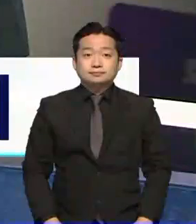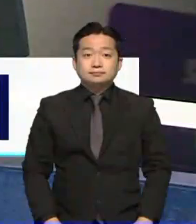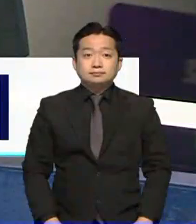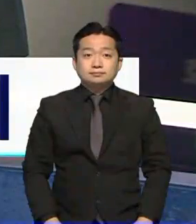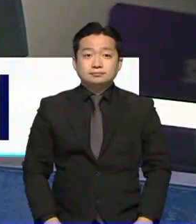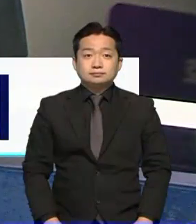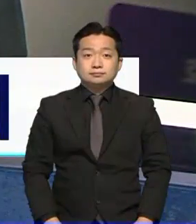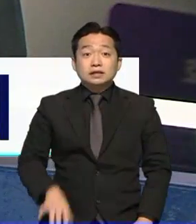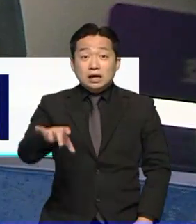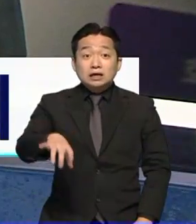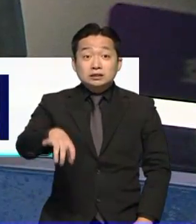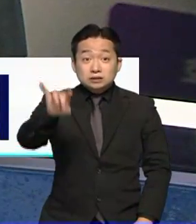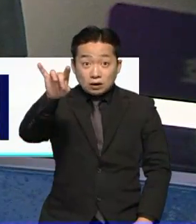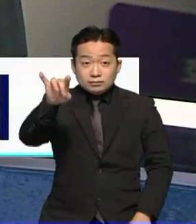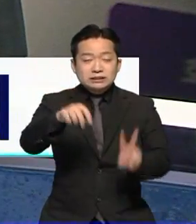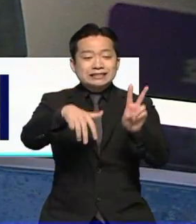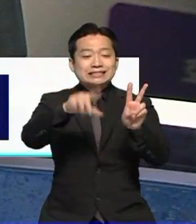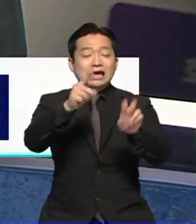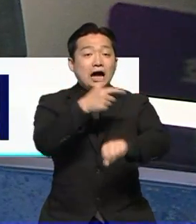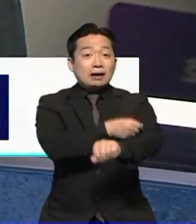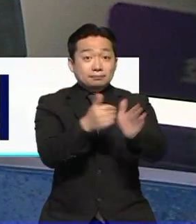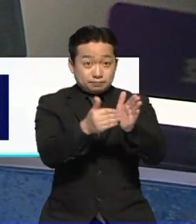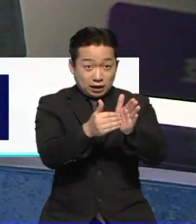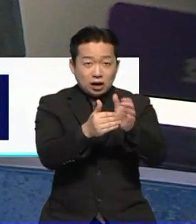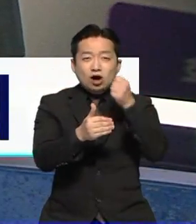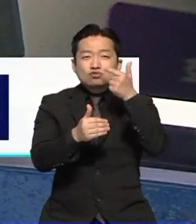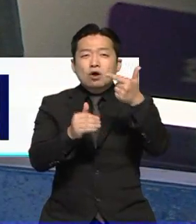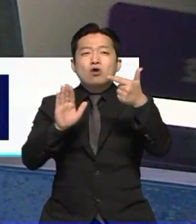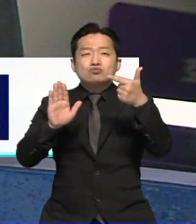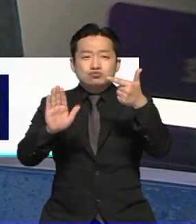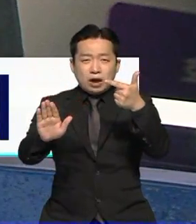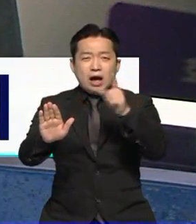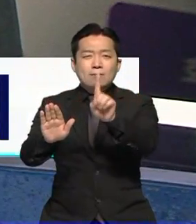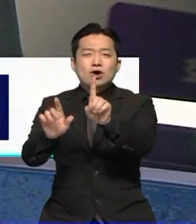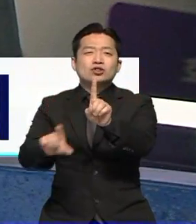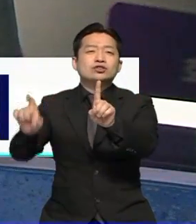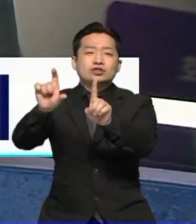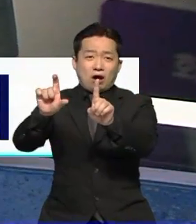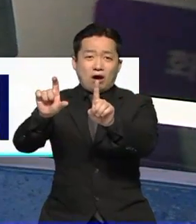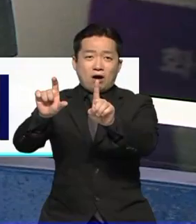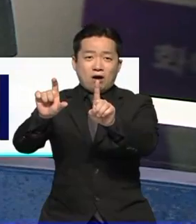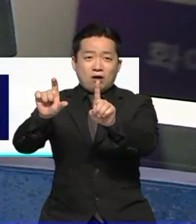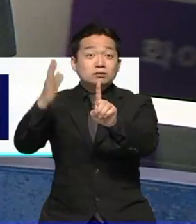소급 지원할 예정입니다. SBS 정다은입니다. (앵커) 처음에는 2차 접종 마치고 6달 뒤에 한 번 더 맞도록 했었는데 그 간격이